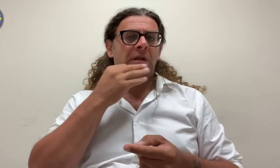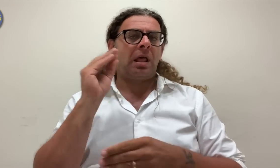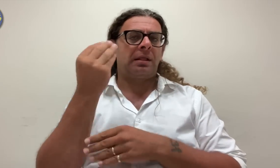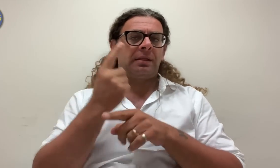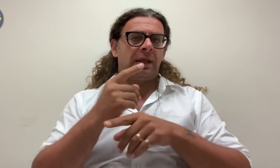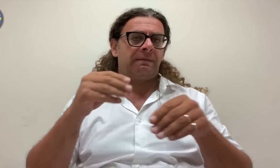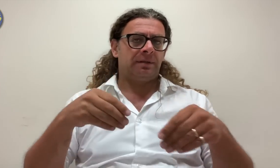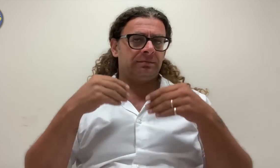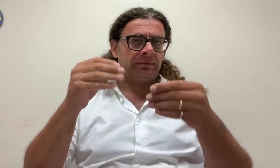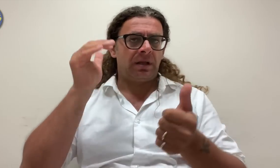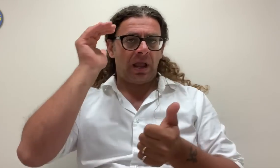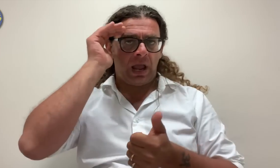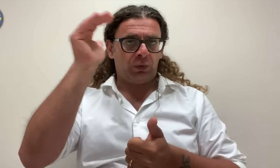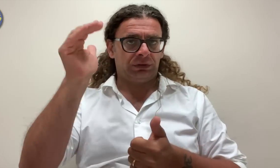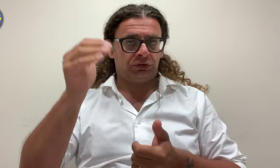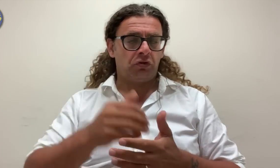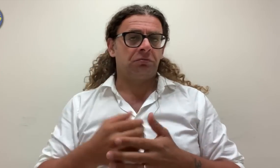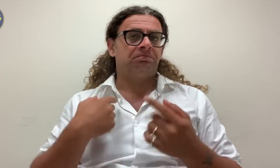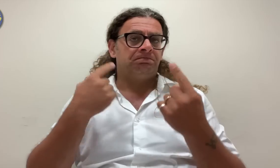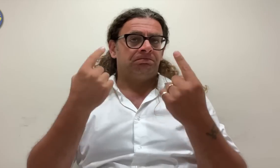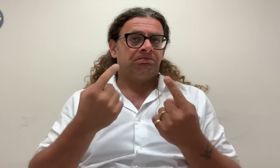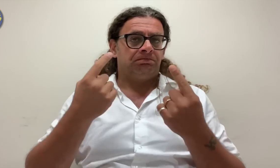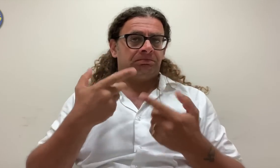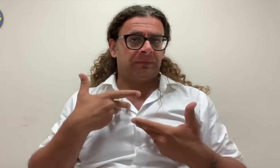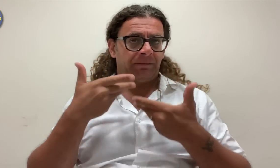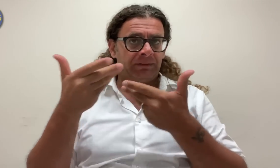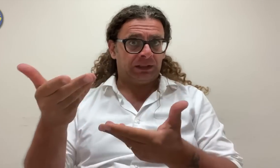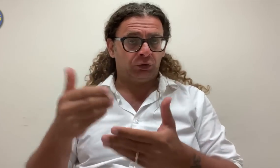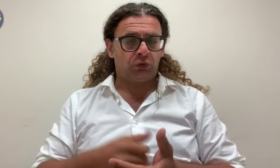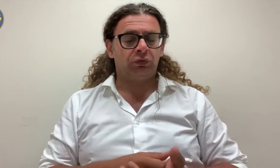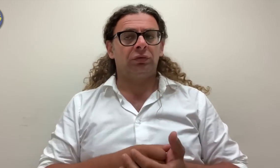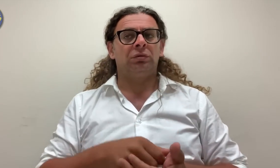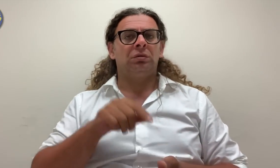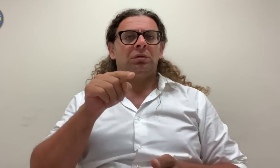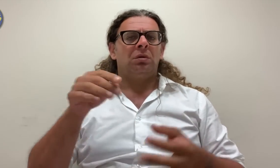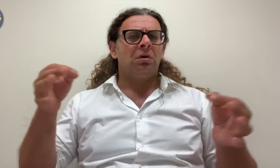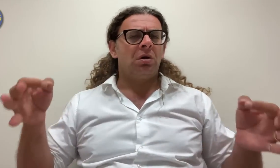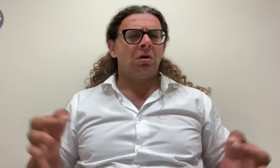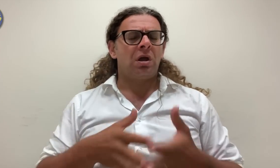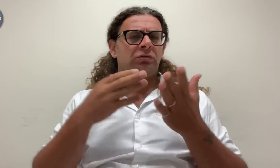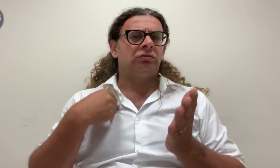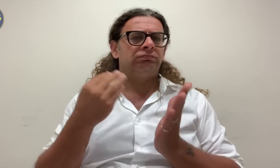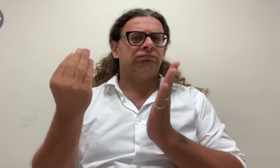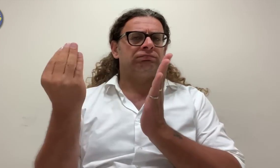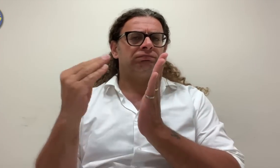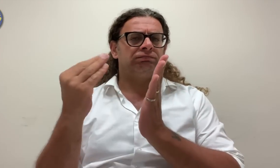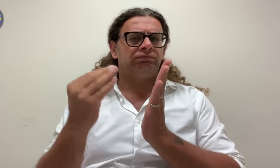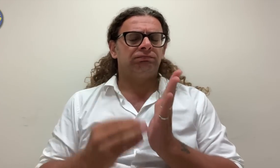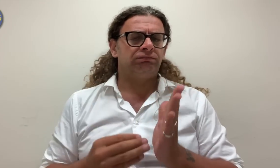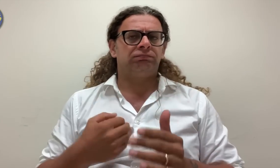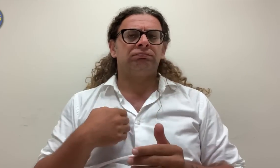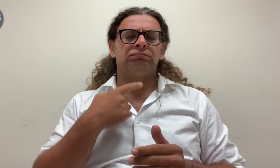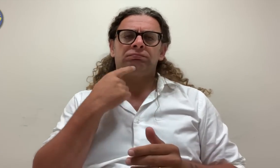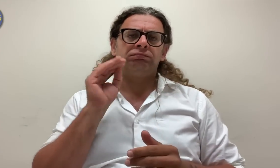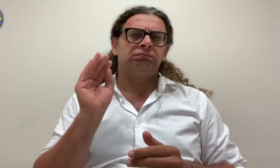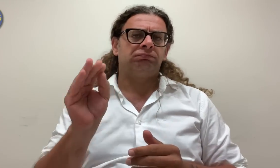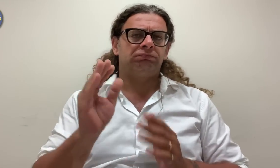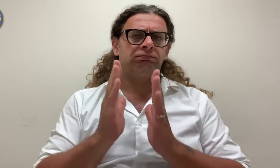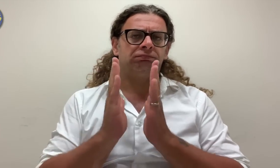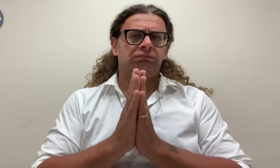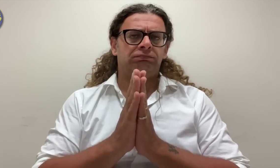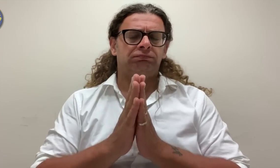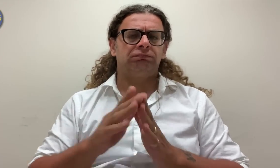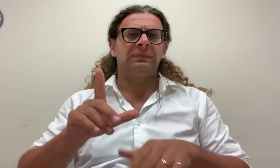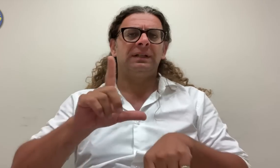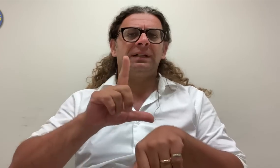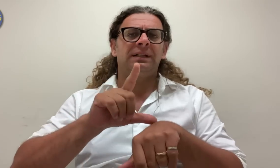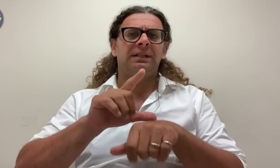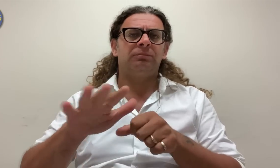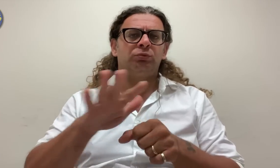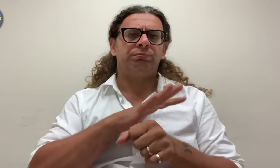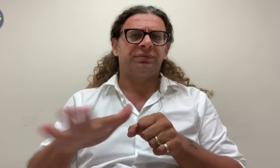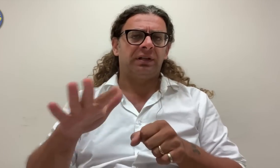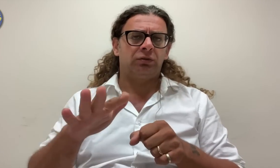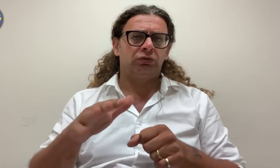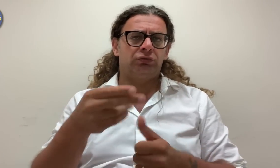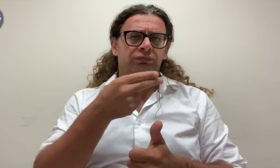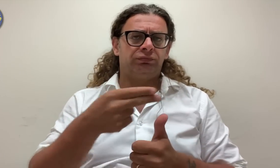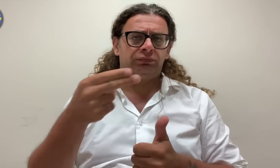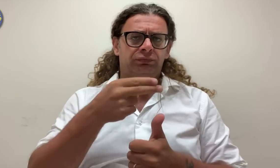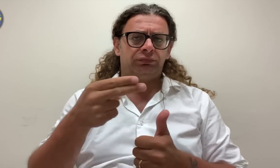Ciò significa che l’ENS parteciperà all’audizione, restiamo in attesa di ricevere formale invito. Ancora una volta ribadiremo la necessità che tutta la